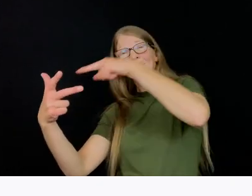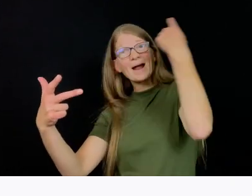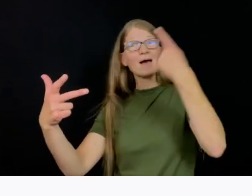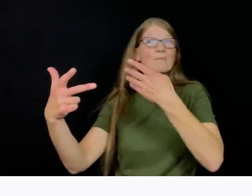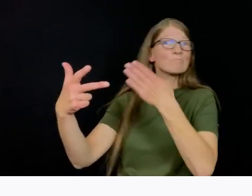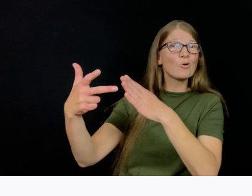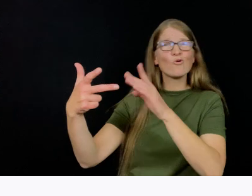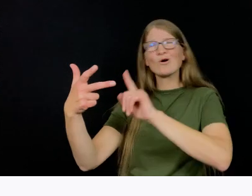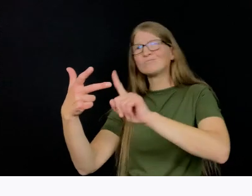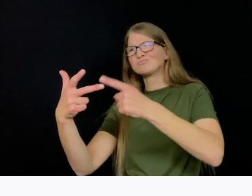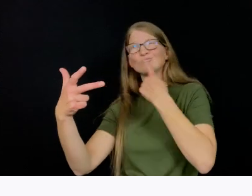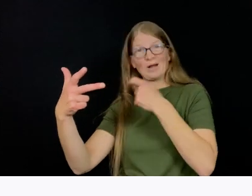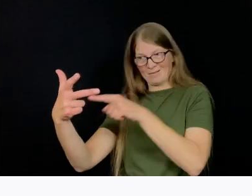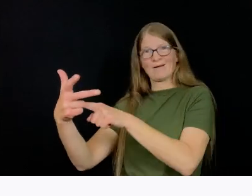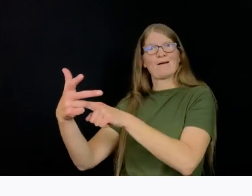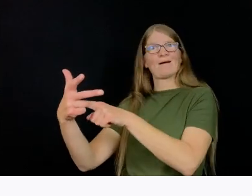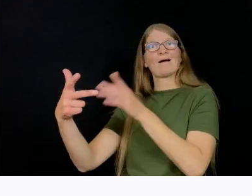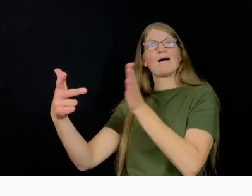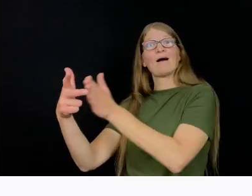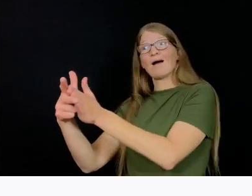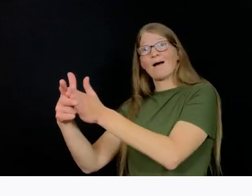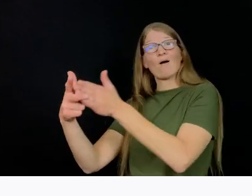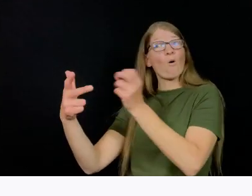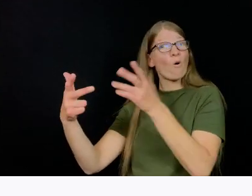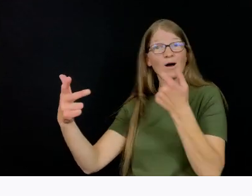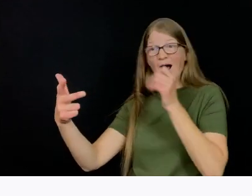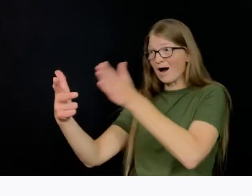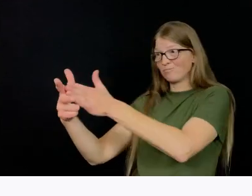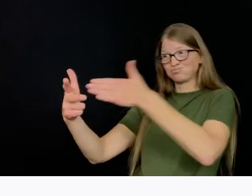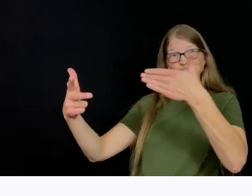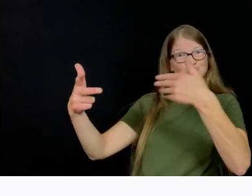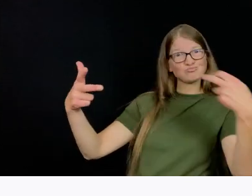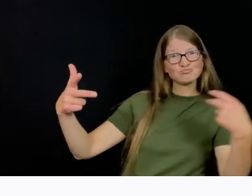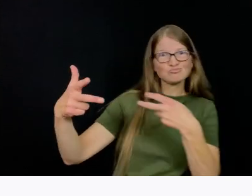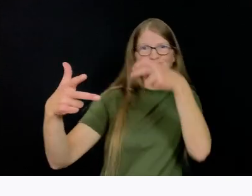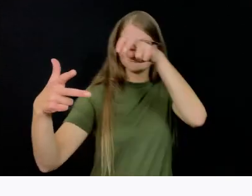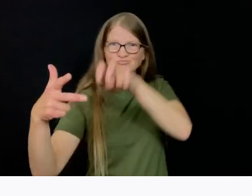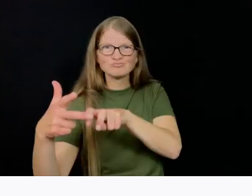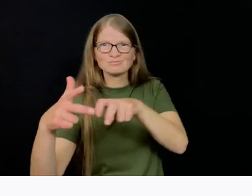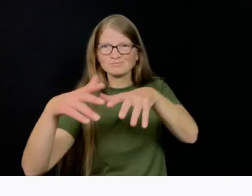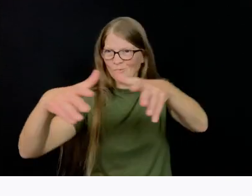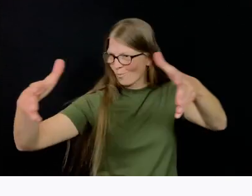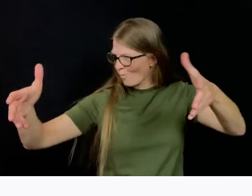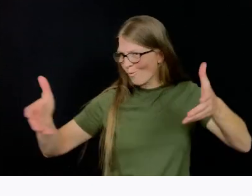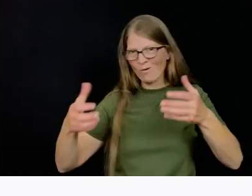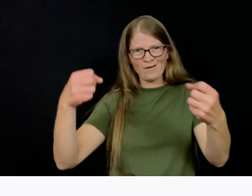ويمكنكم التكبير لرؤية التفاصيل المعقدة... مثل عجلة القيادة أو المادة التي صُنعت منها المقاعد